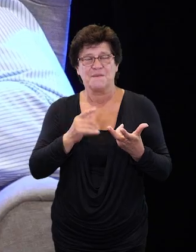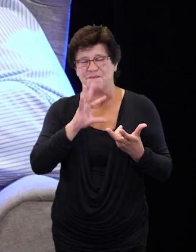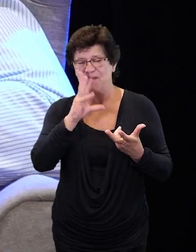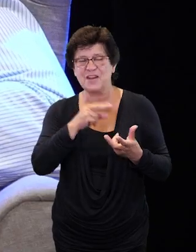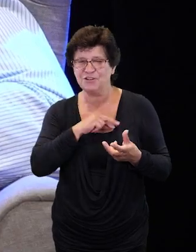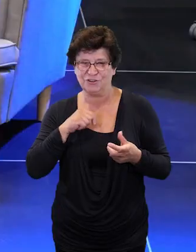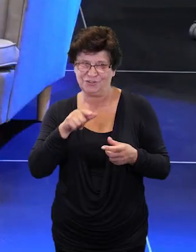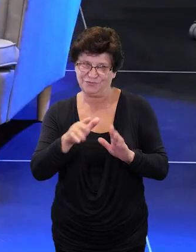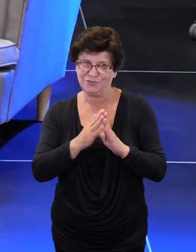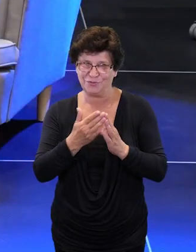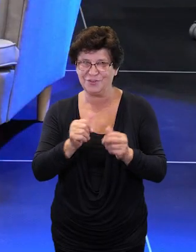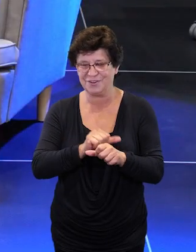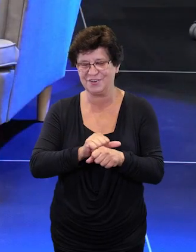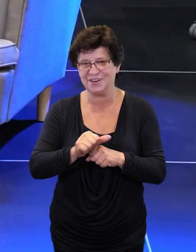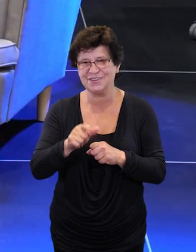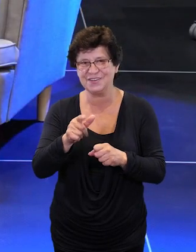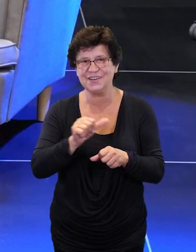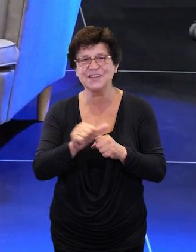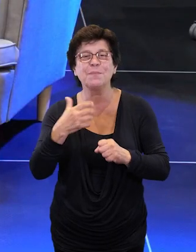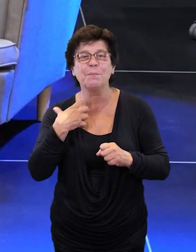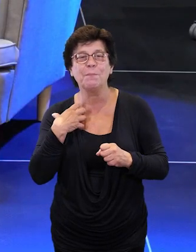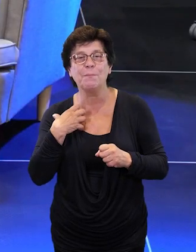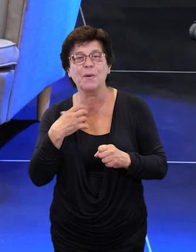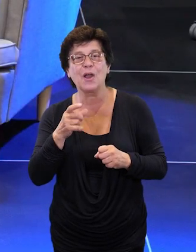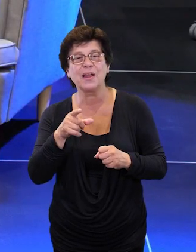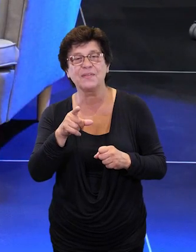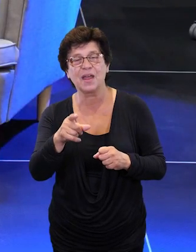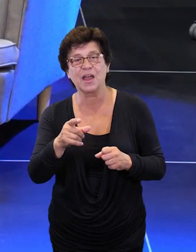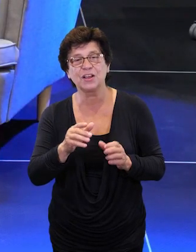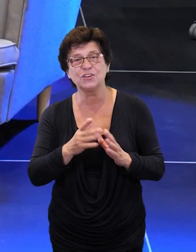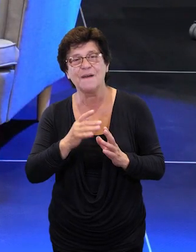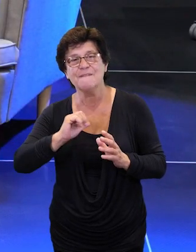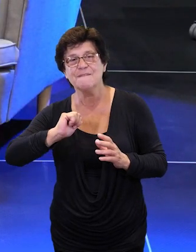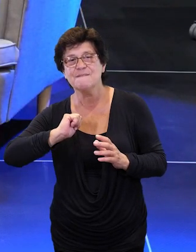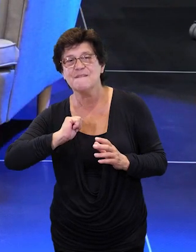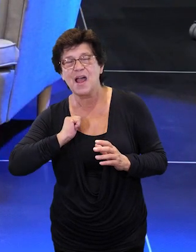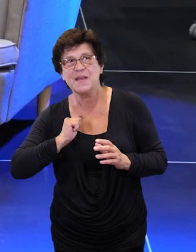I ubogacona książka fantastycznymi rysunkami,